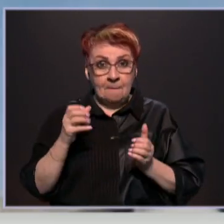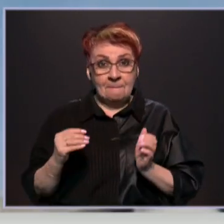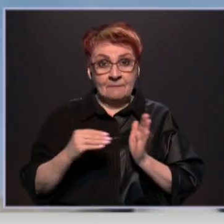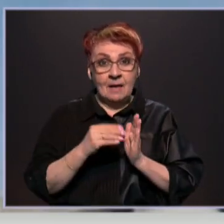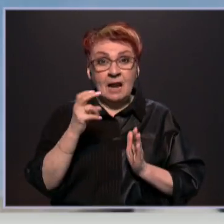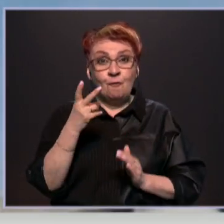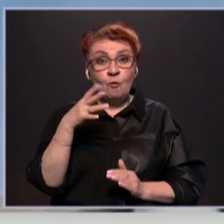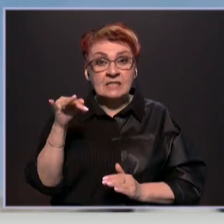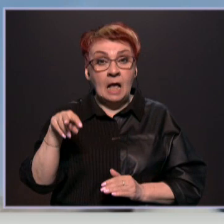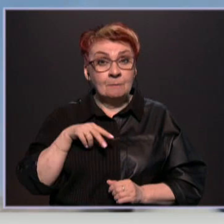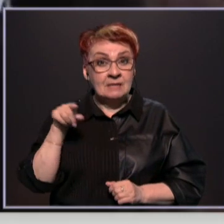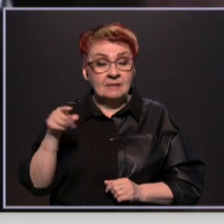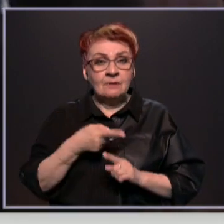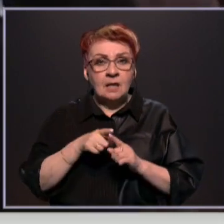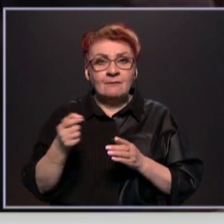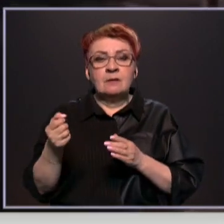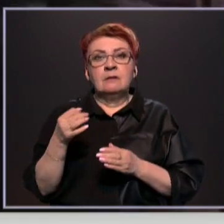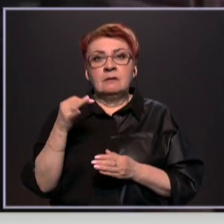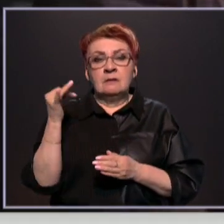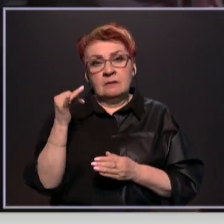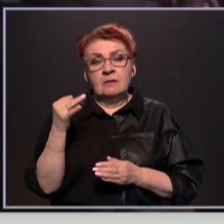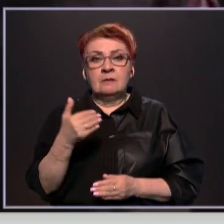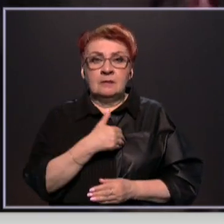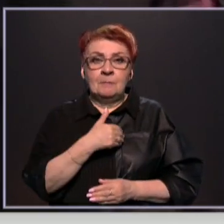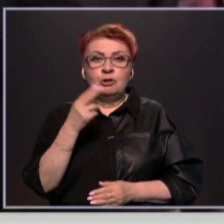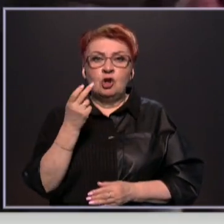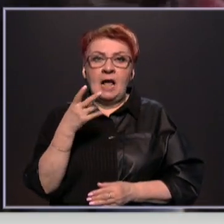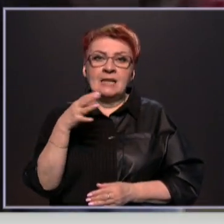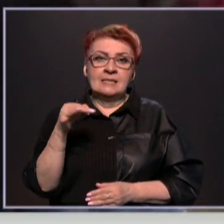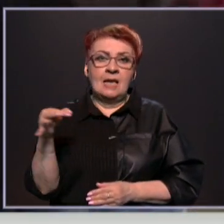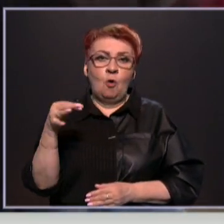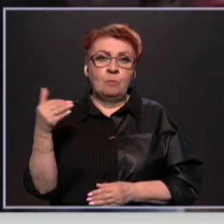Львовской администрацией этого же добивается депутата Черкасской области тем временем в